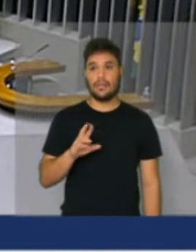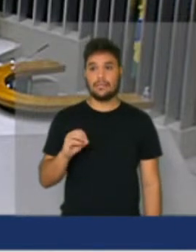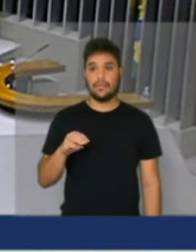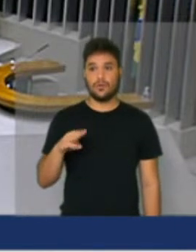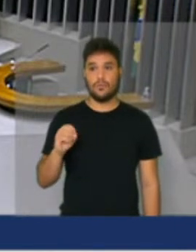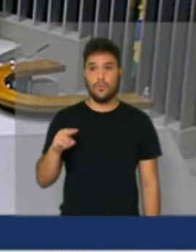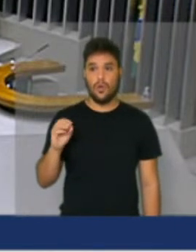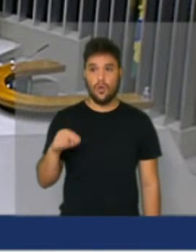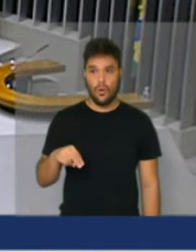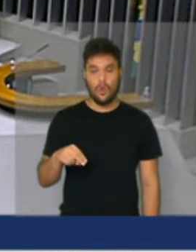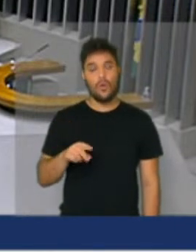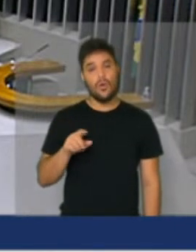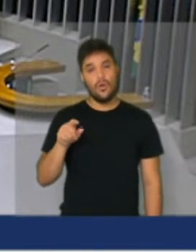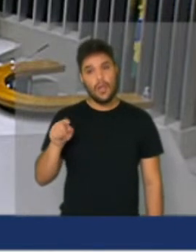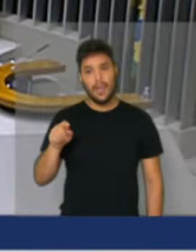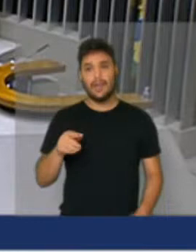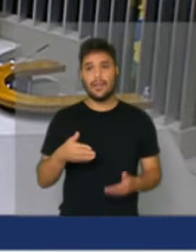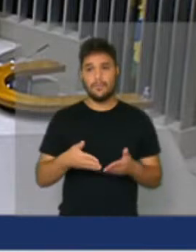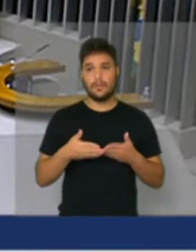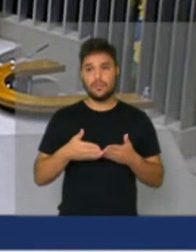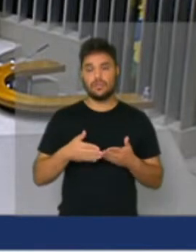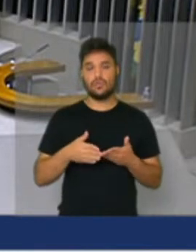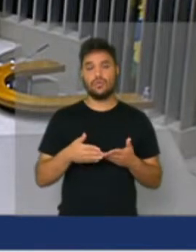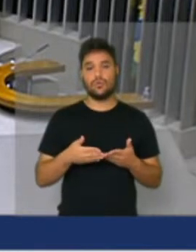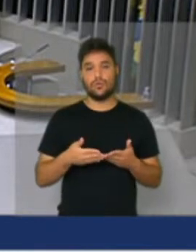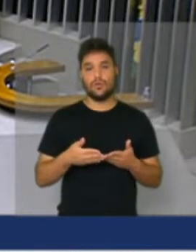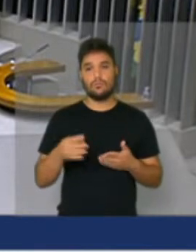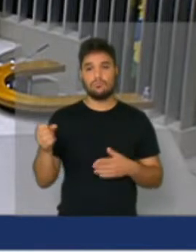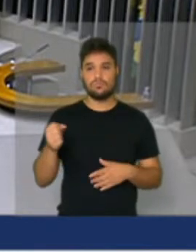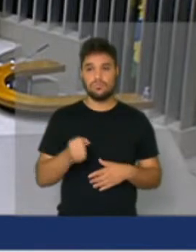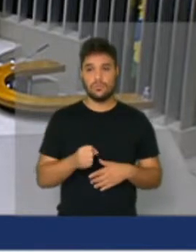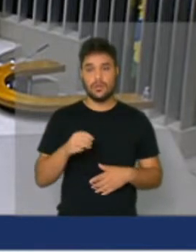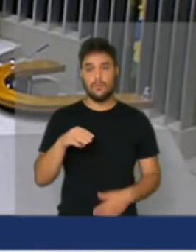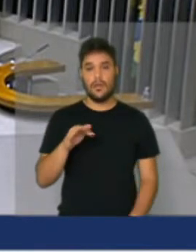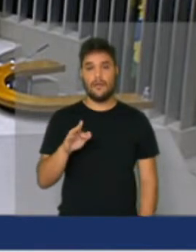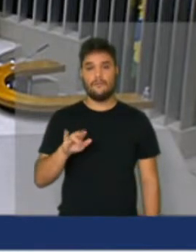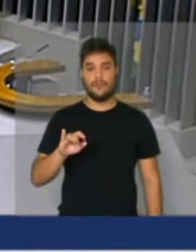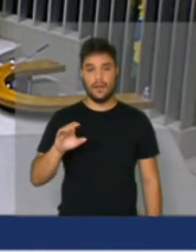ALESSANDRO MOLON TAMBÉM PELO DEPUTADO MARCELO FREIXO, DEPUTADO BOHN GASS, DEPUTADO